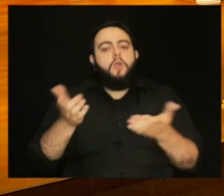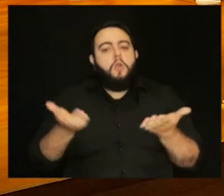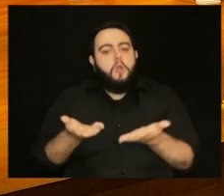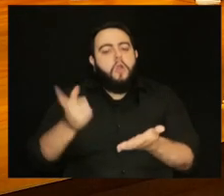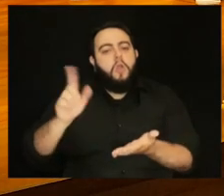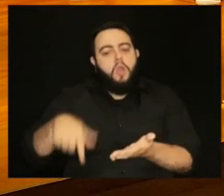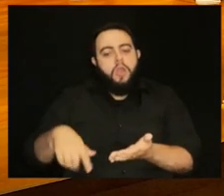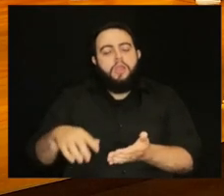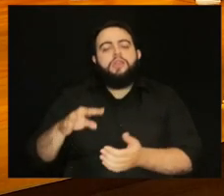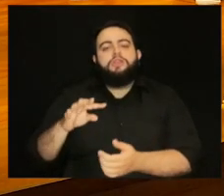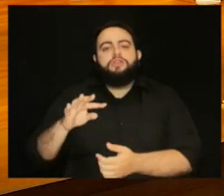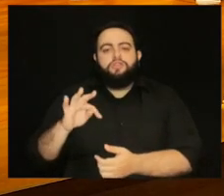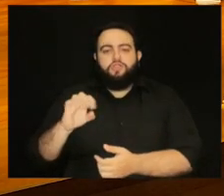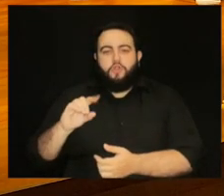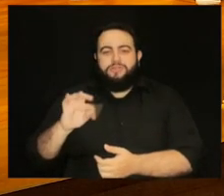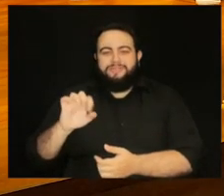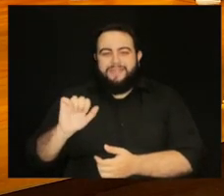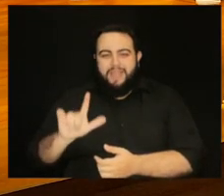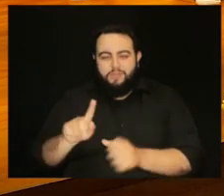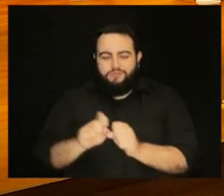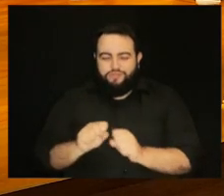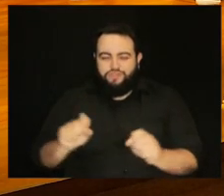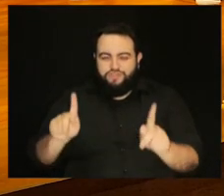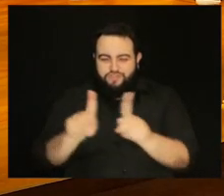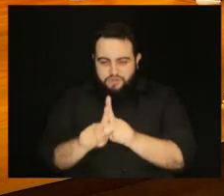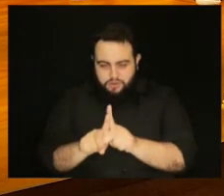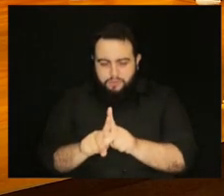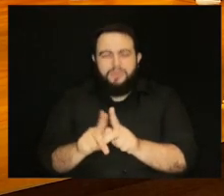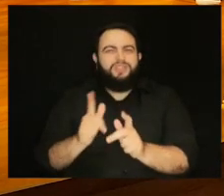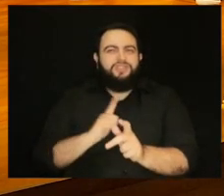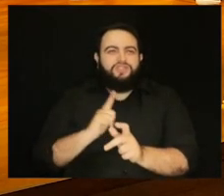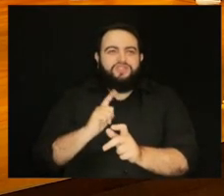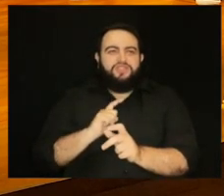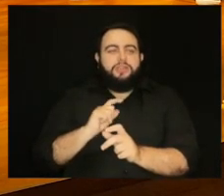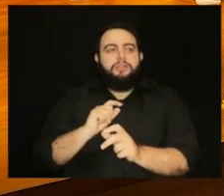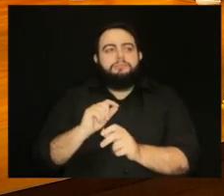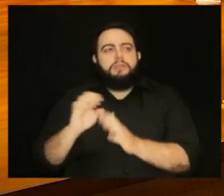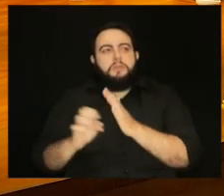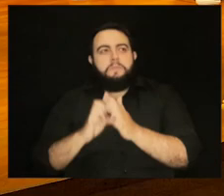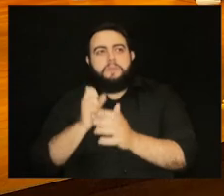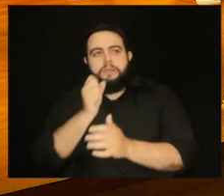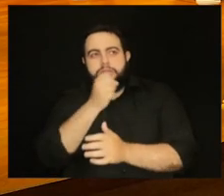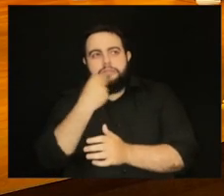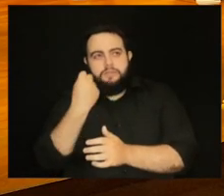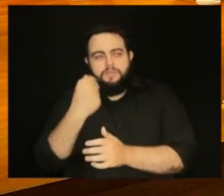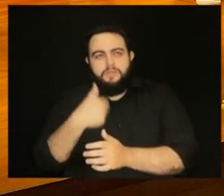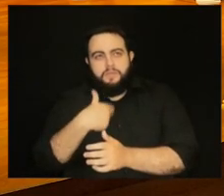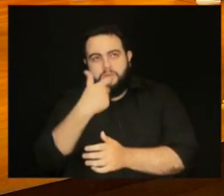onde antes existia a Cervejaria se eu não me engano Bop, uma coisa assim, se transforma